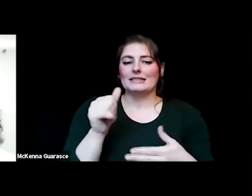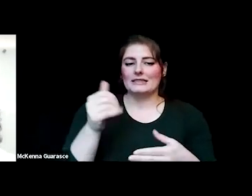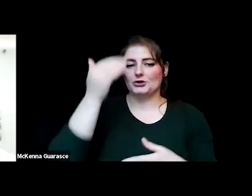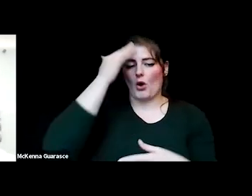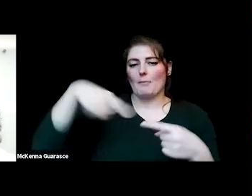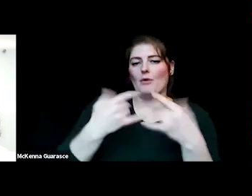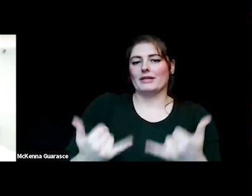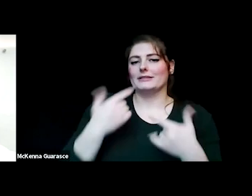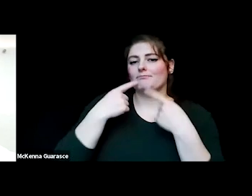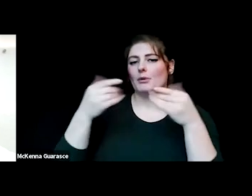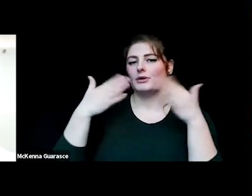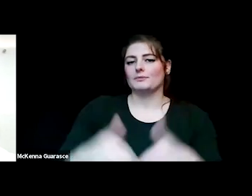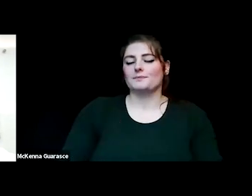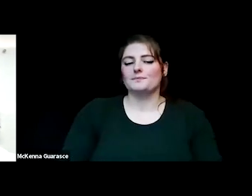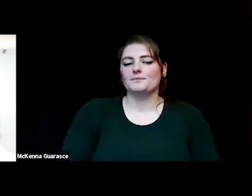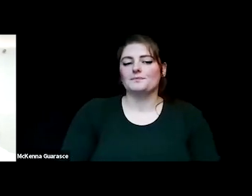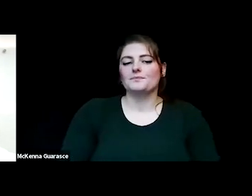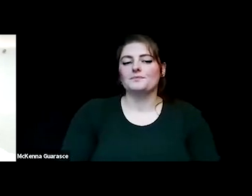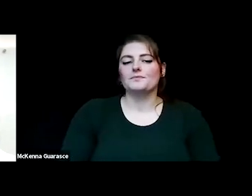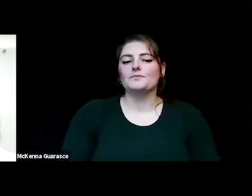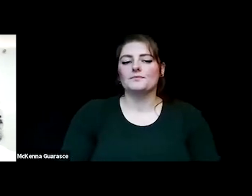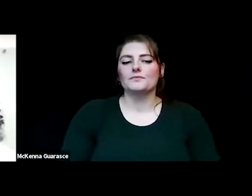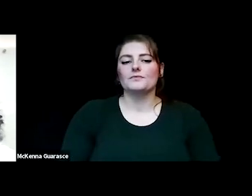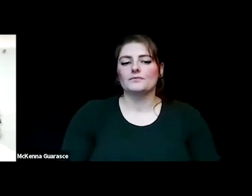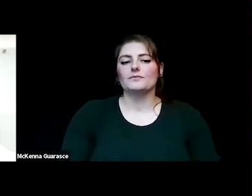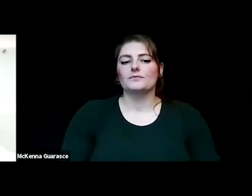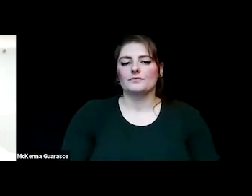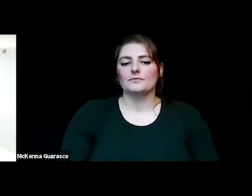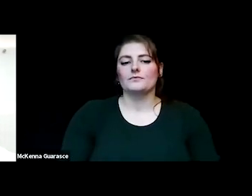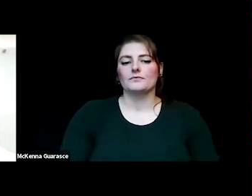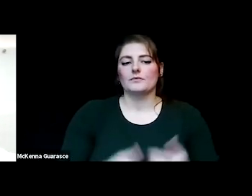Afortunadamente, en ese momento, cuando alzamos la voz, llegamos a los oídos de Alana Green,